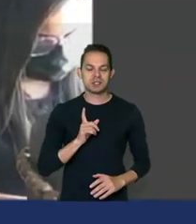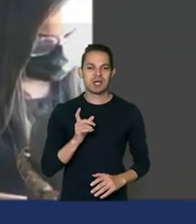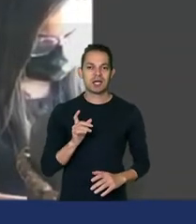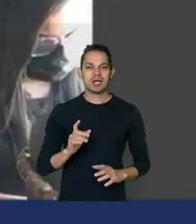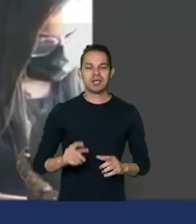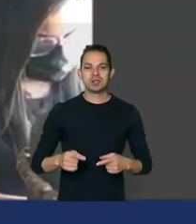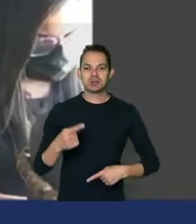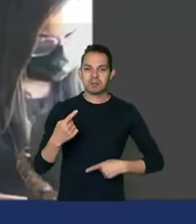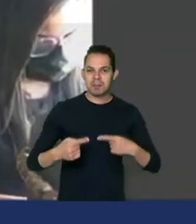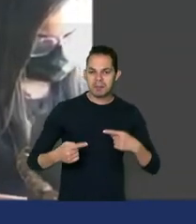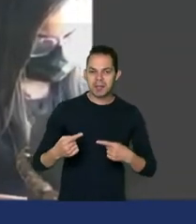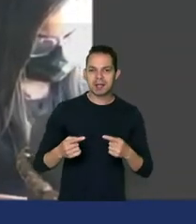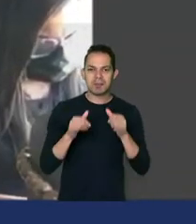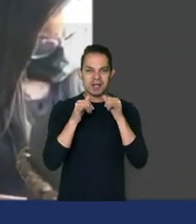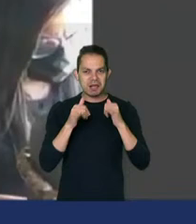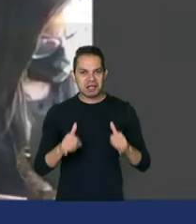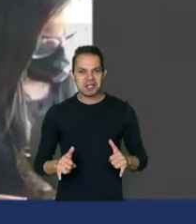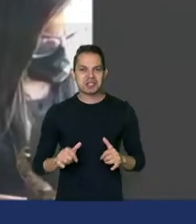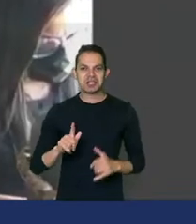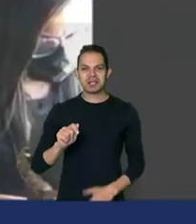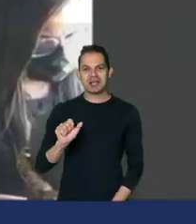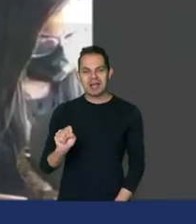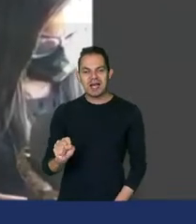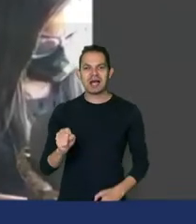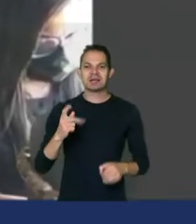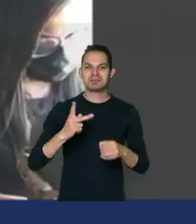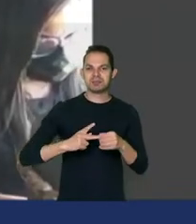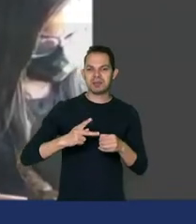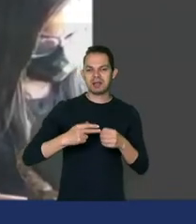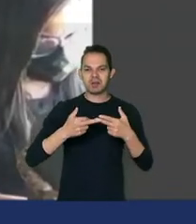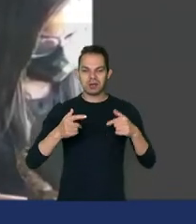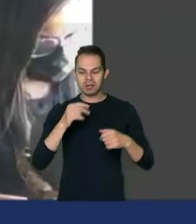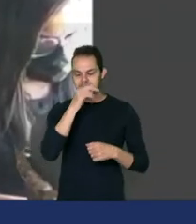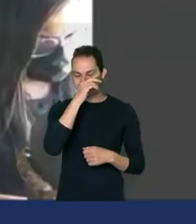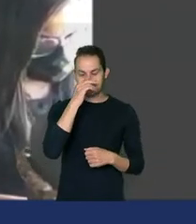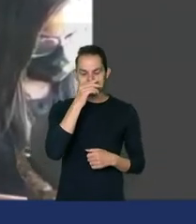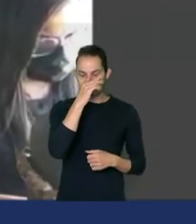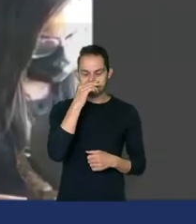UM PROCESSO DE BRIGA POR ENERGIA, POR GÁ S, POR PETRÓLEO E POR INTERESSES ENERGÉTICOS. INFELIZMENTE